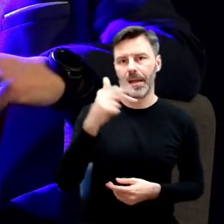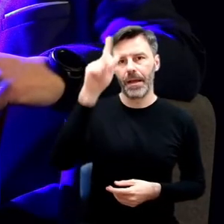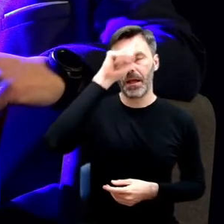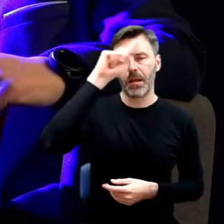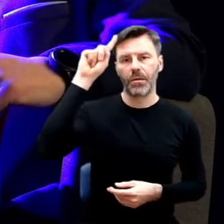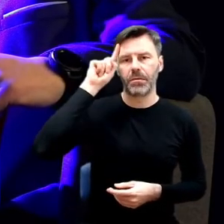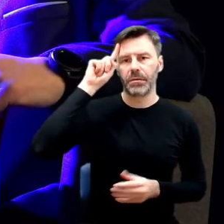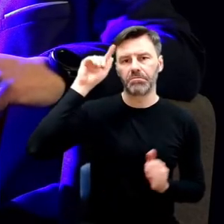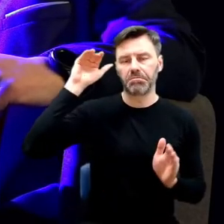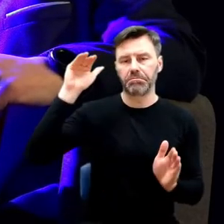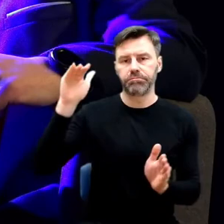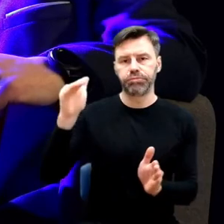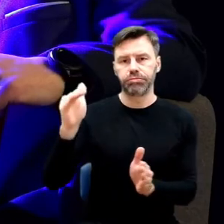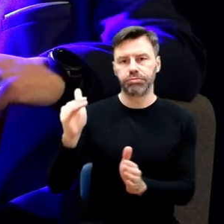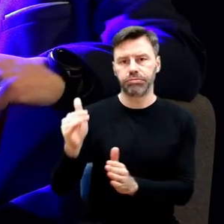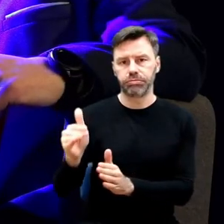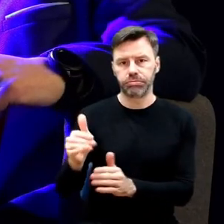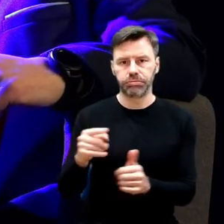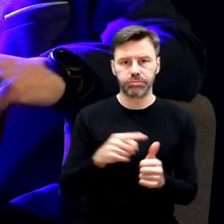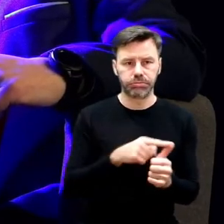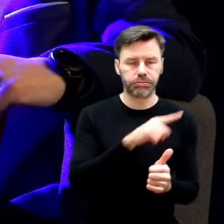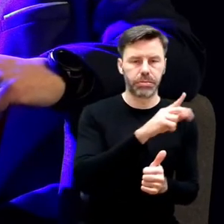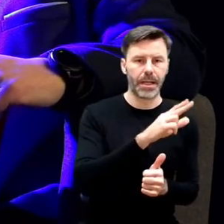zarówno Karolina, Stalowej Woli, jak i Preszewa,